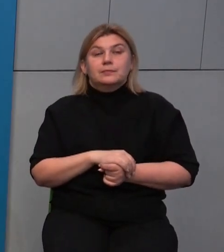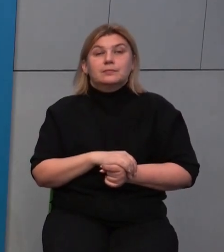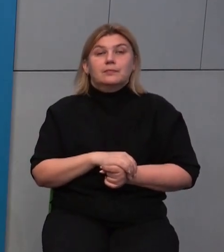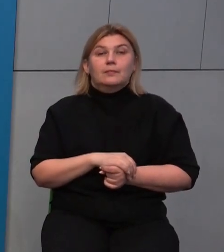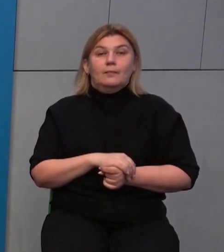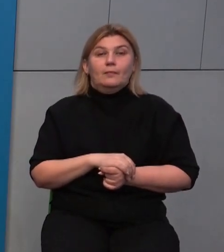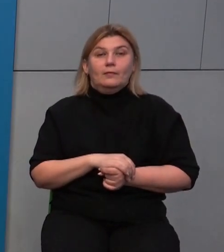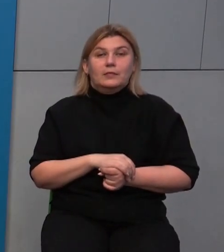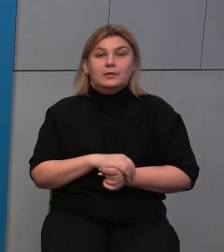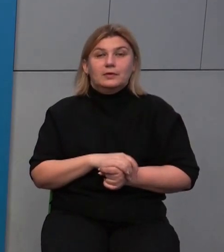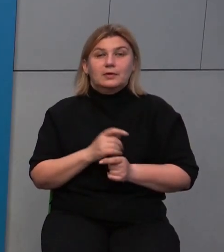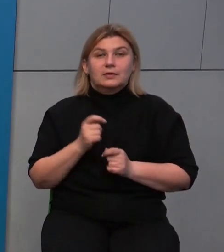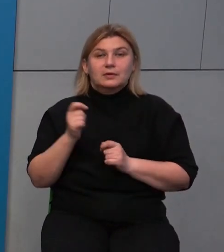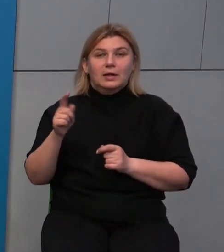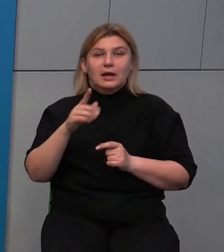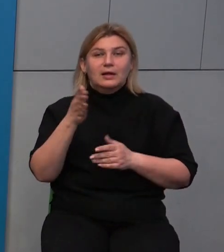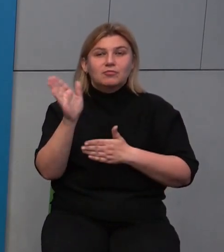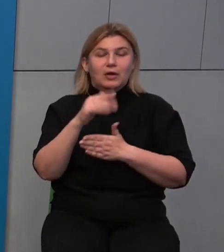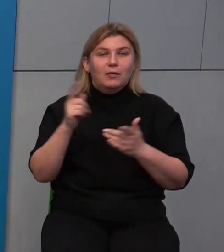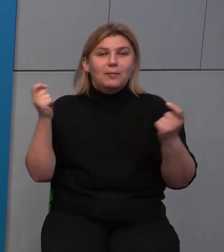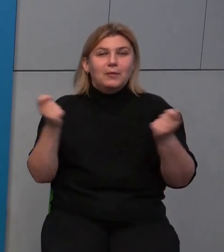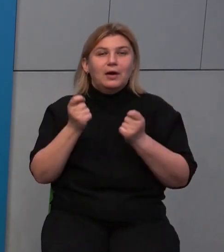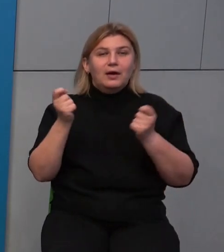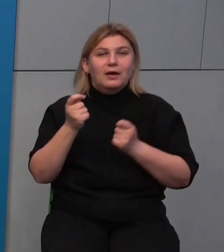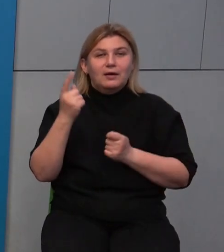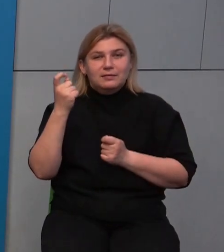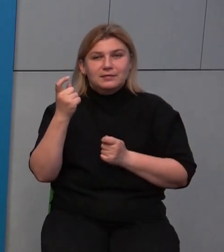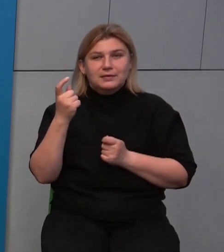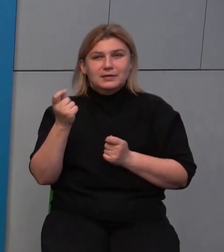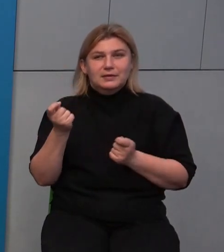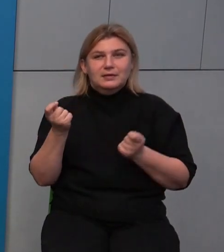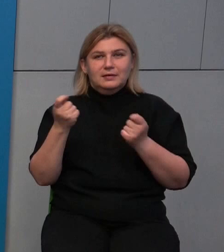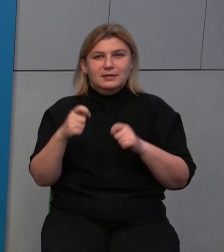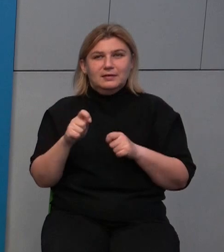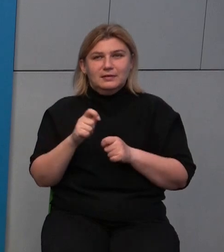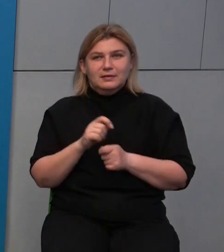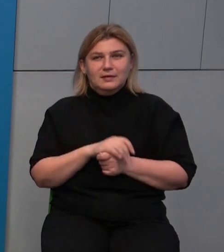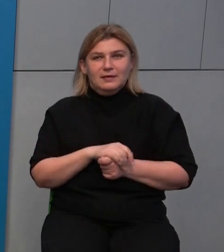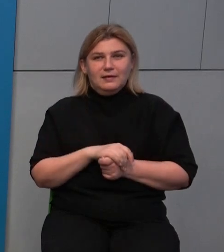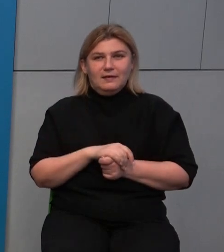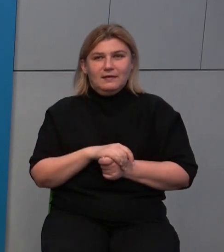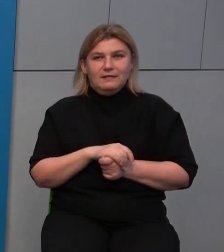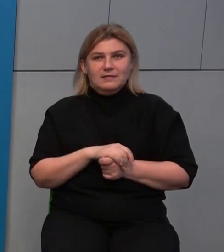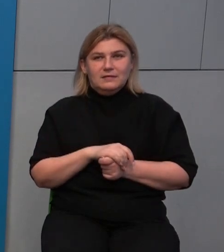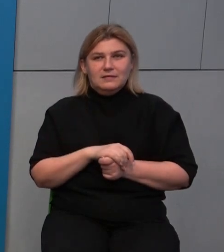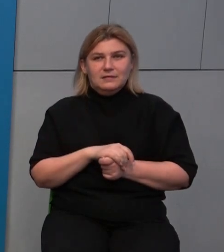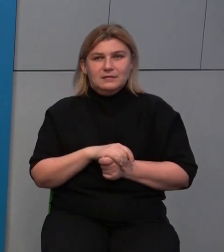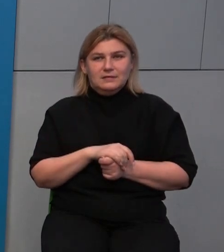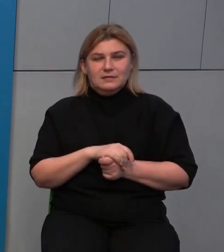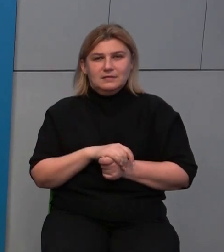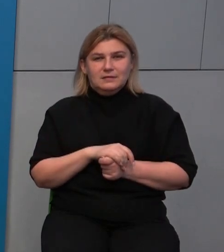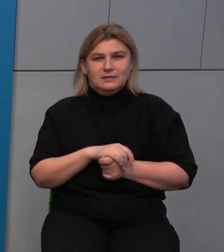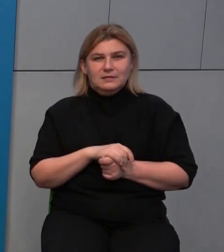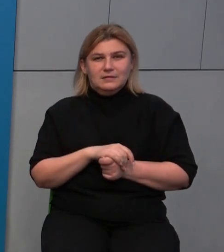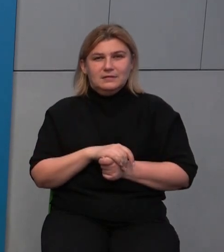Może namówimy tutaj dział promocji, żeby w pewnym momencie na przykład wycięli fragment, da się zrobić. Nie, nie. Spokojnie.